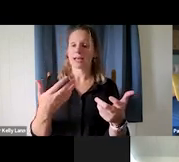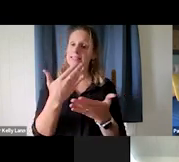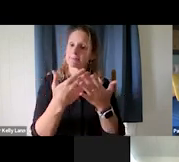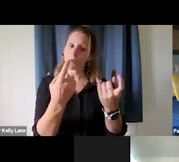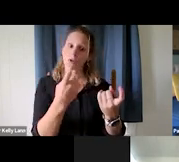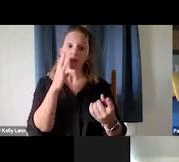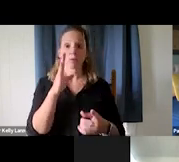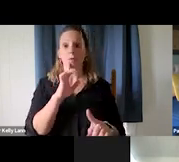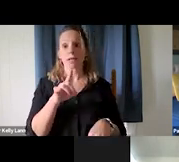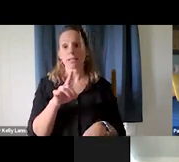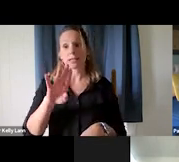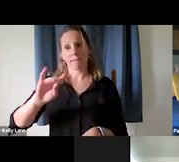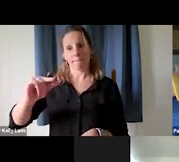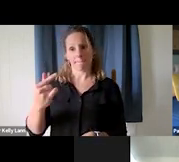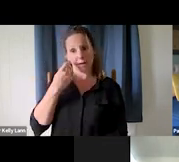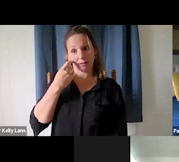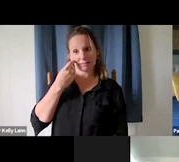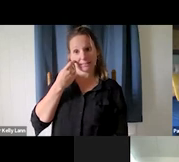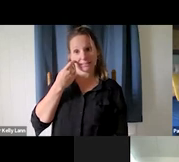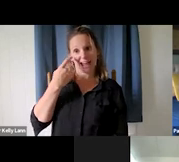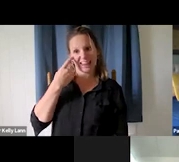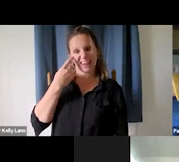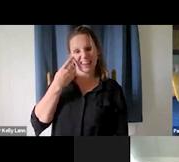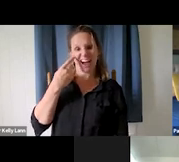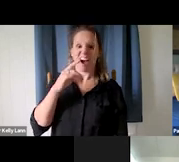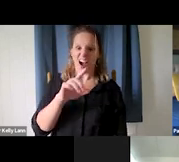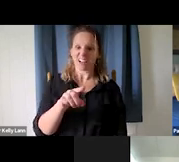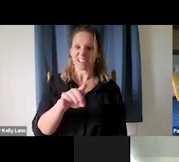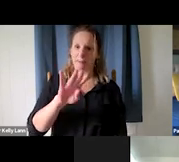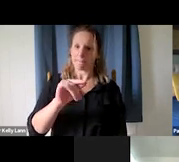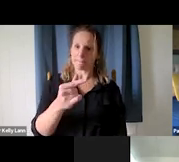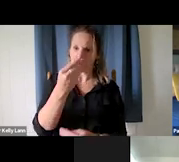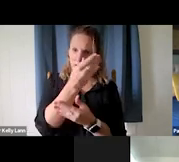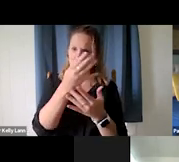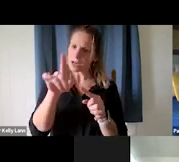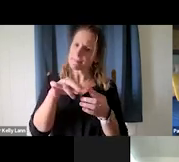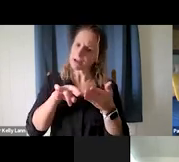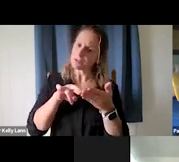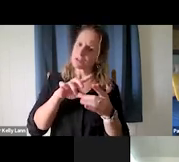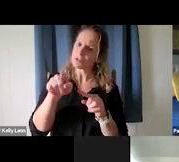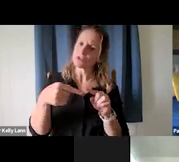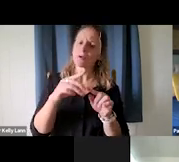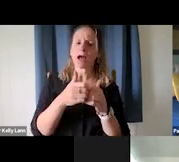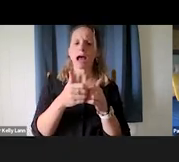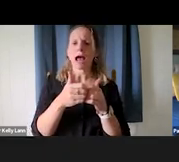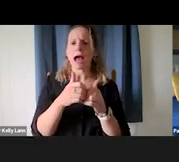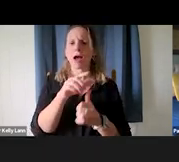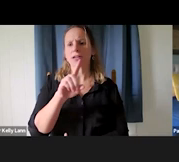Y en base la intervención de Bug, pensé que Bug podría compartir un poco sobre la investigación y cómo el DDS ha sido receptivo